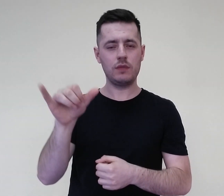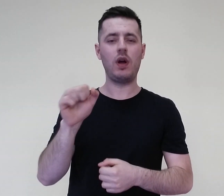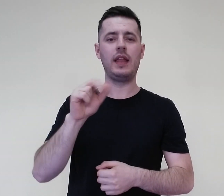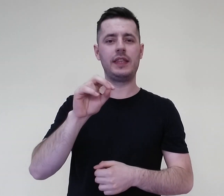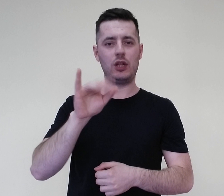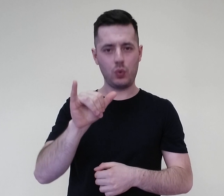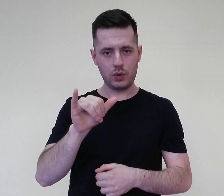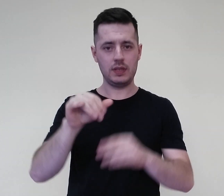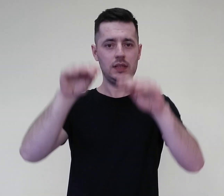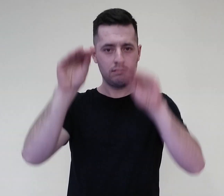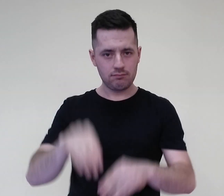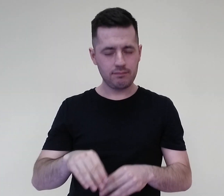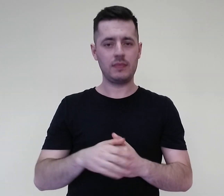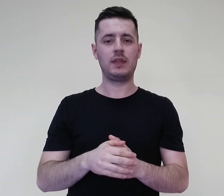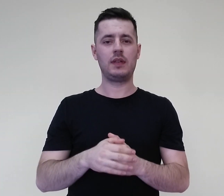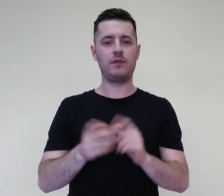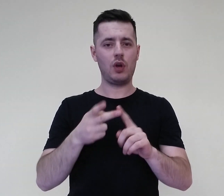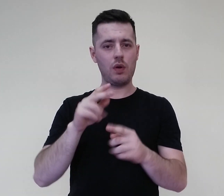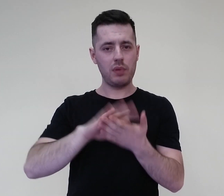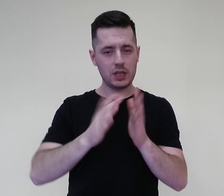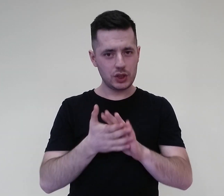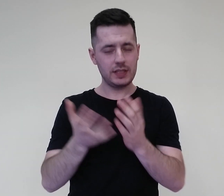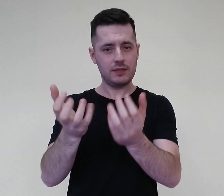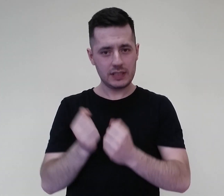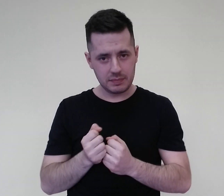Второе - возьмите у них анкету, заполните его, а также возьмите Положение форума.